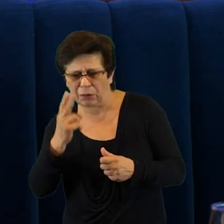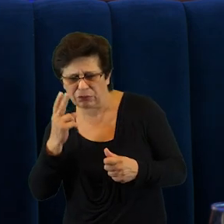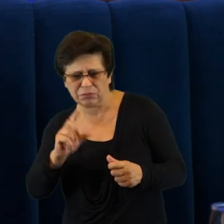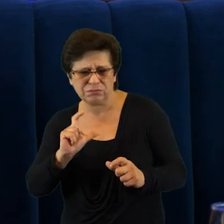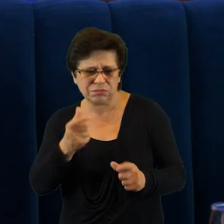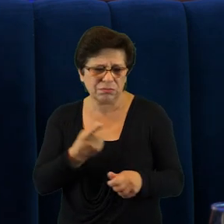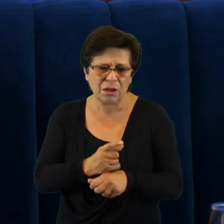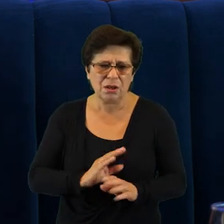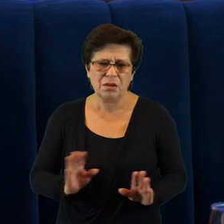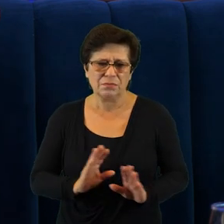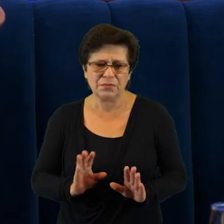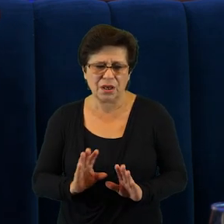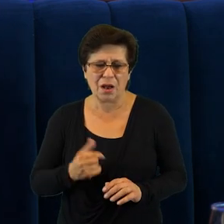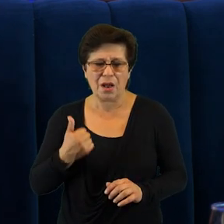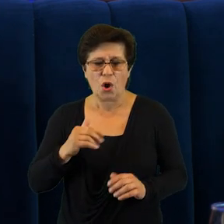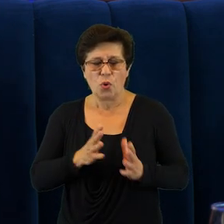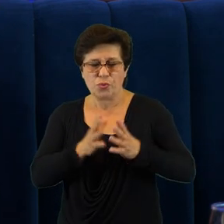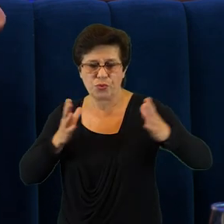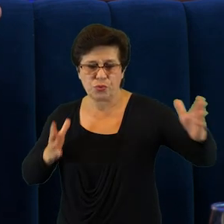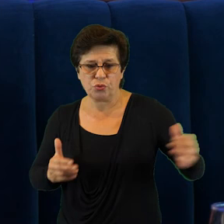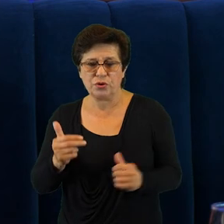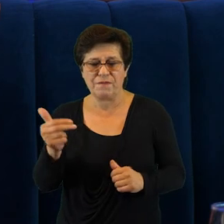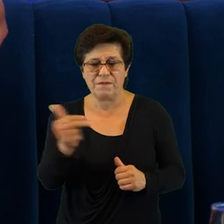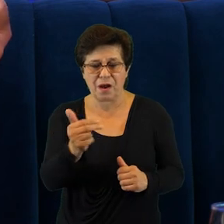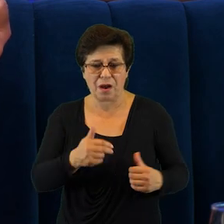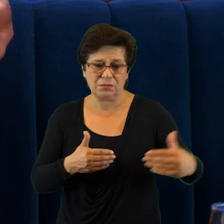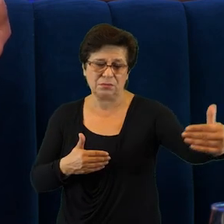był kierowany przez starszego człowieka, który był dyrektorem do spraw ekonomicznych,